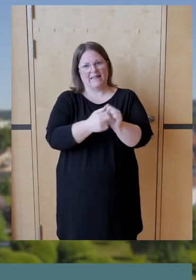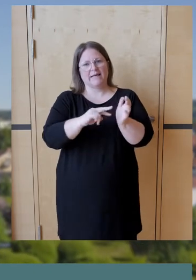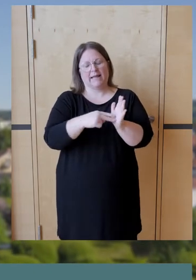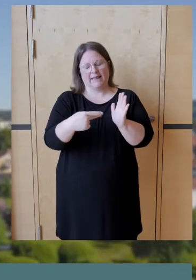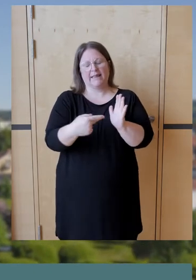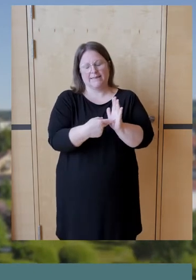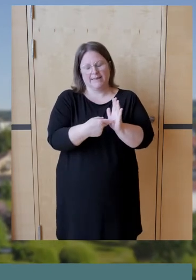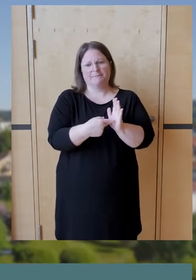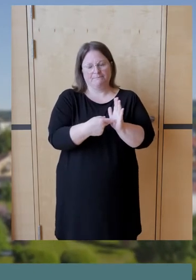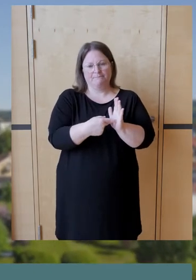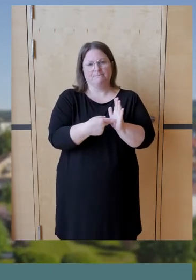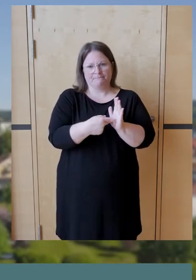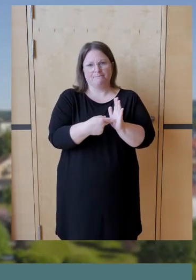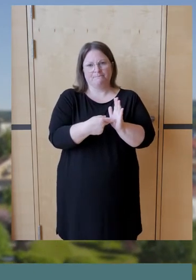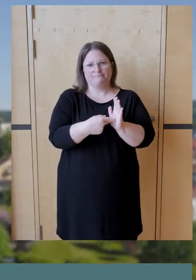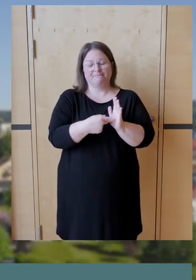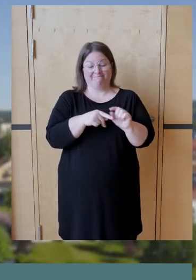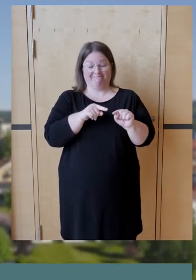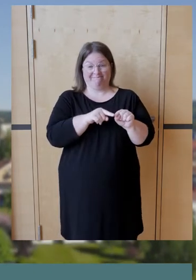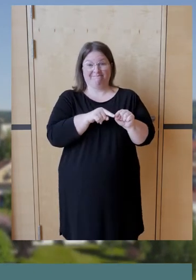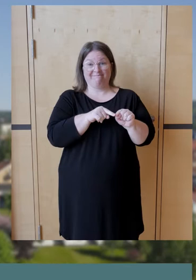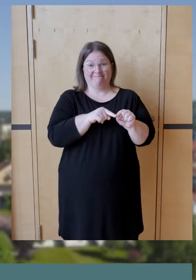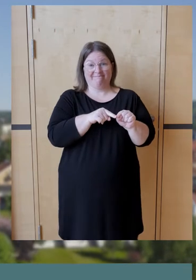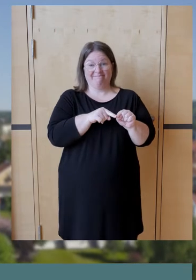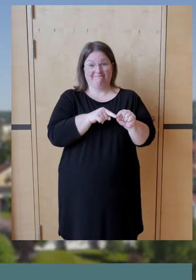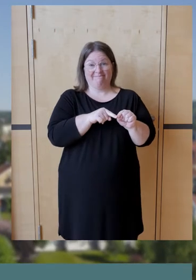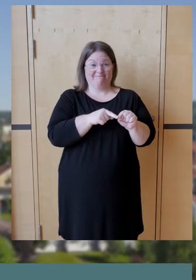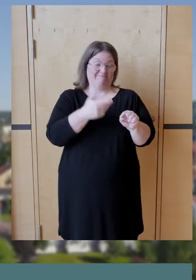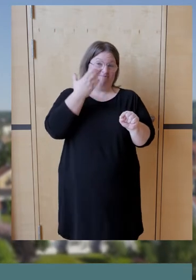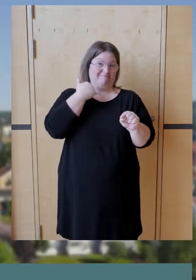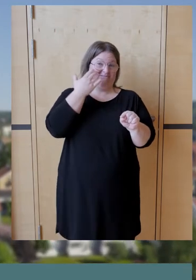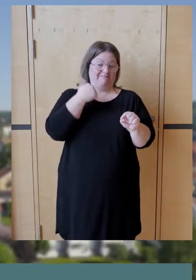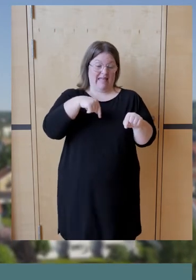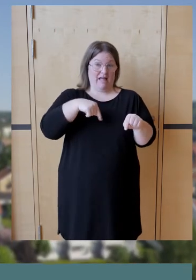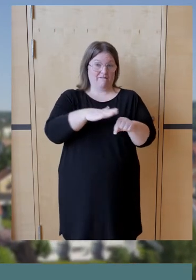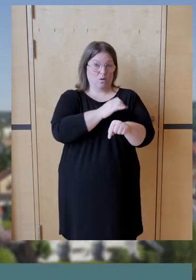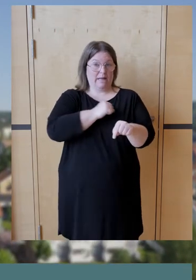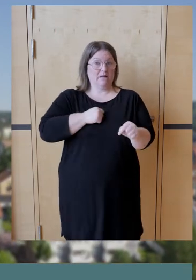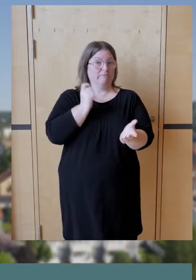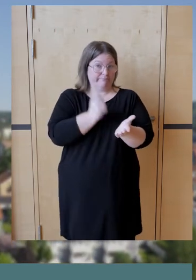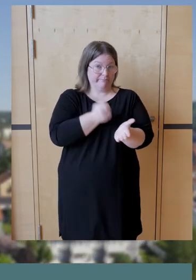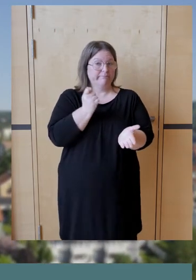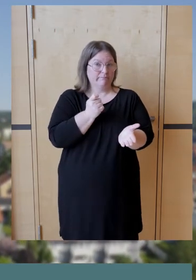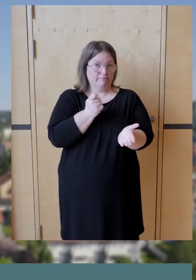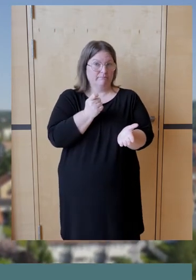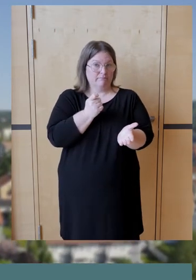Och det här är Cetirizin har ju beslutat Tidigare har i fullmäktige och Vi tog det beslutet